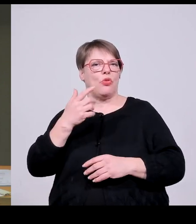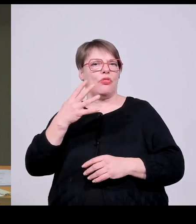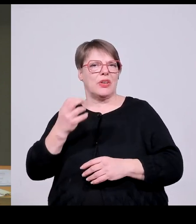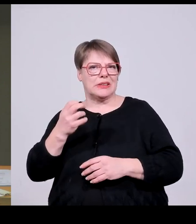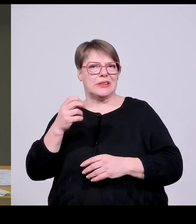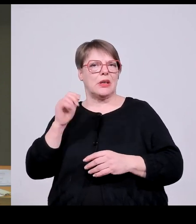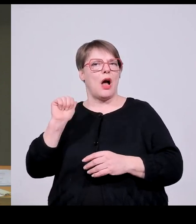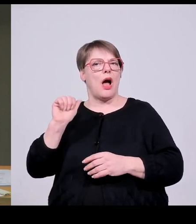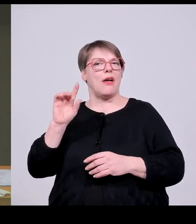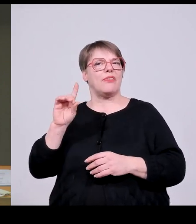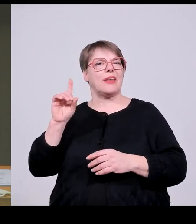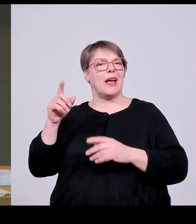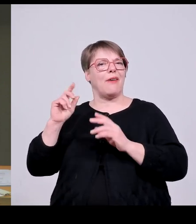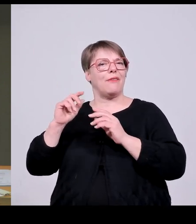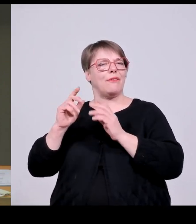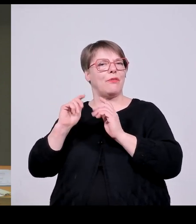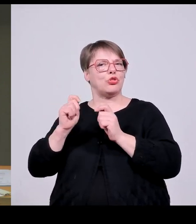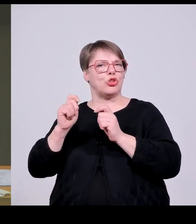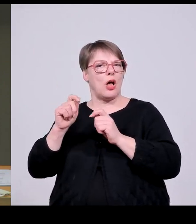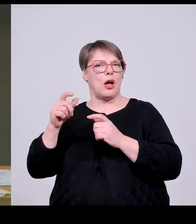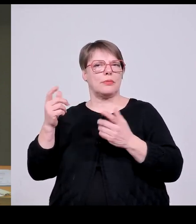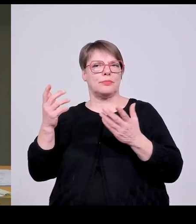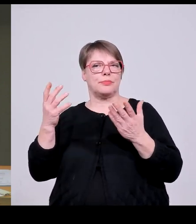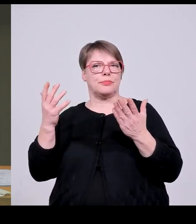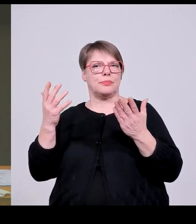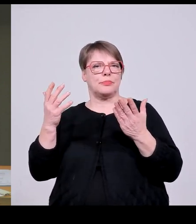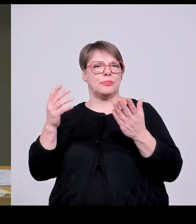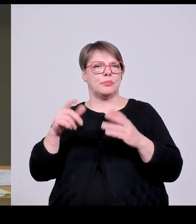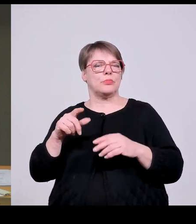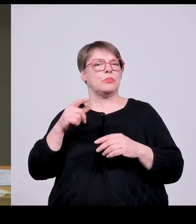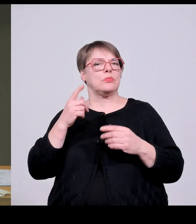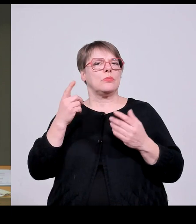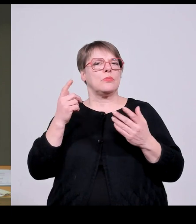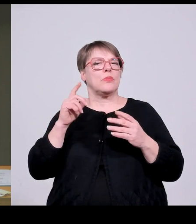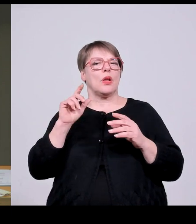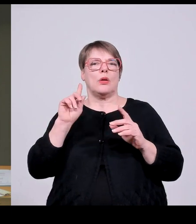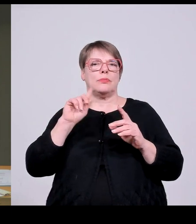Vorgehens im Zusammenhang mit der Aufklärung deren Zeitung